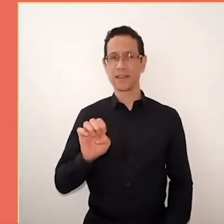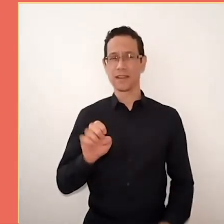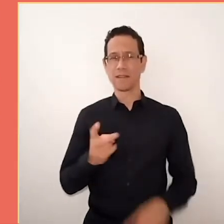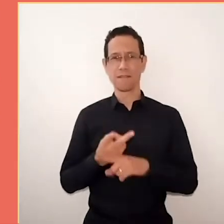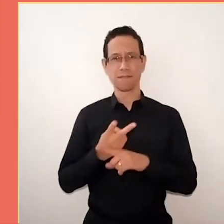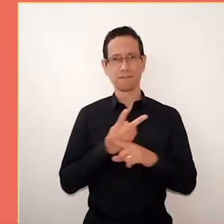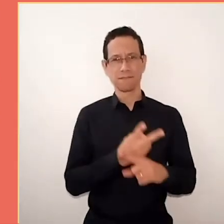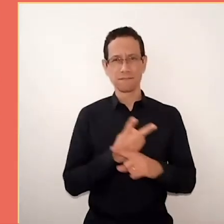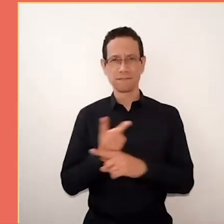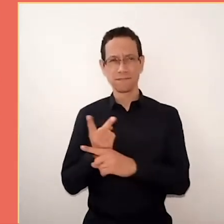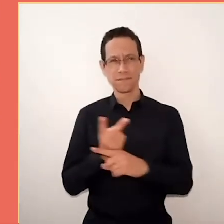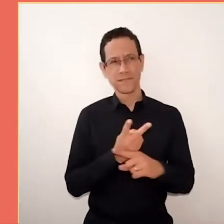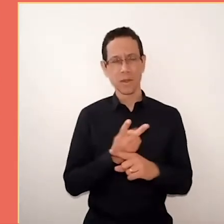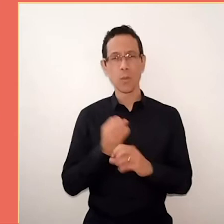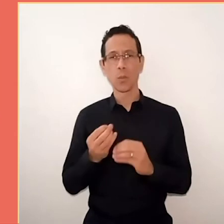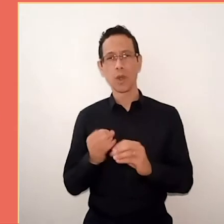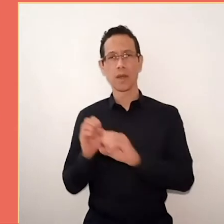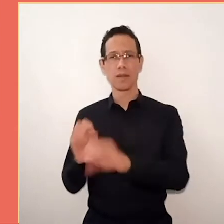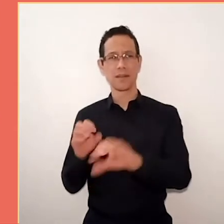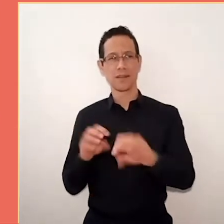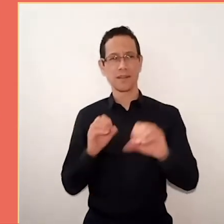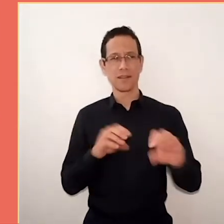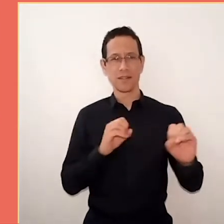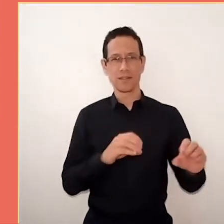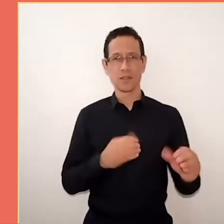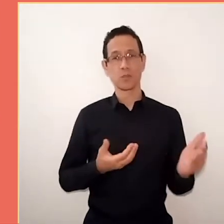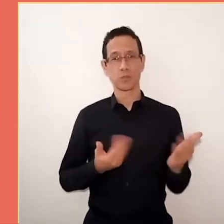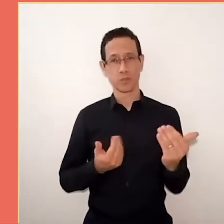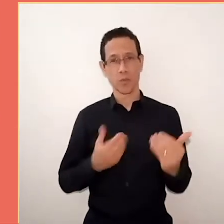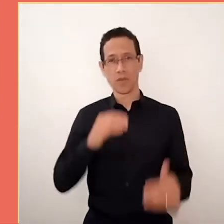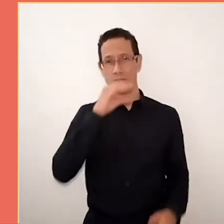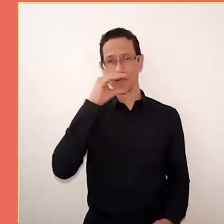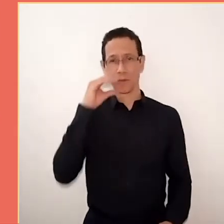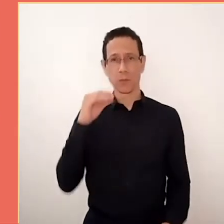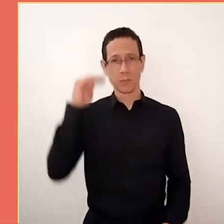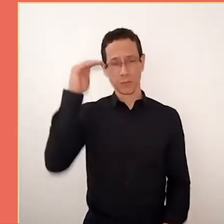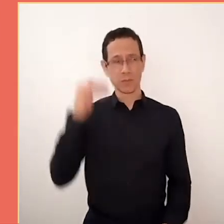na discussão da educação de jovens adultos. Jovens e adultos. Eu queria dizer como ela é,